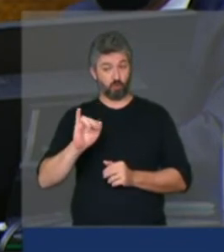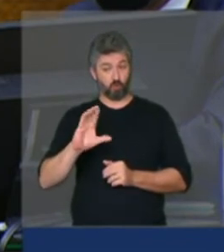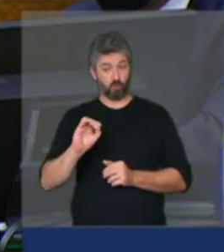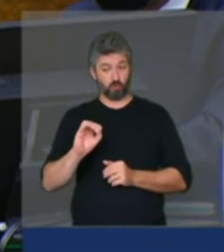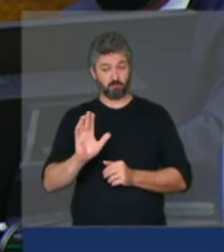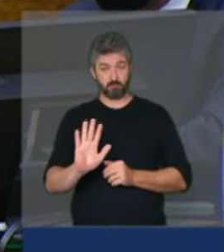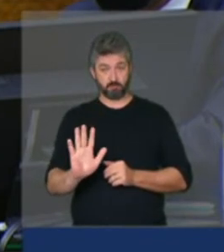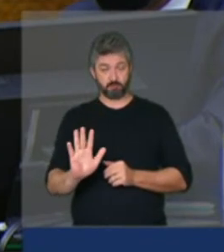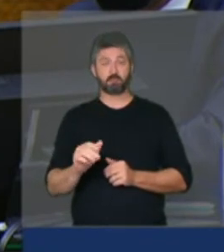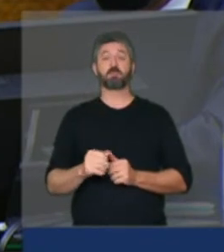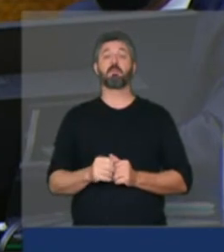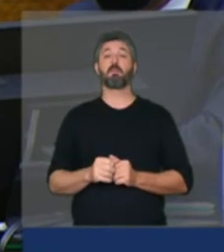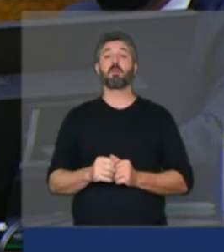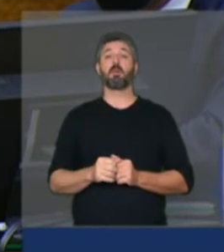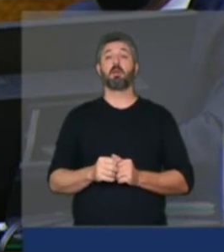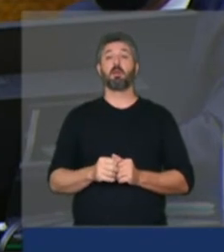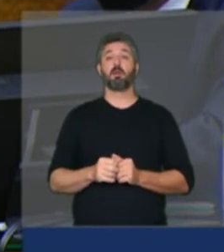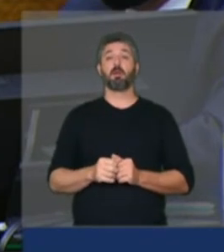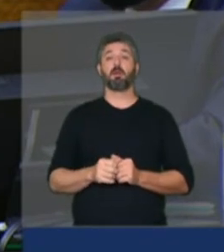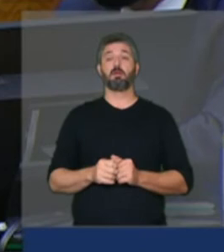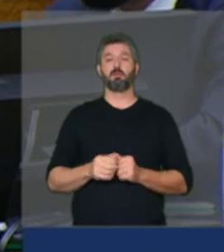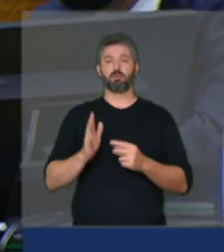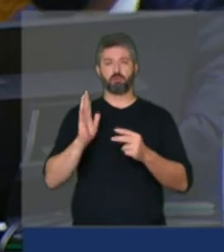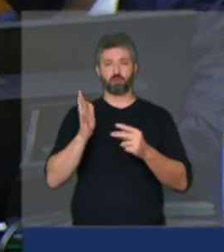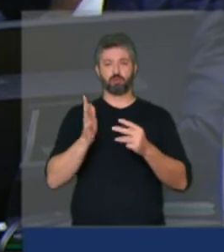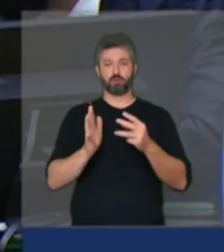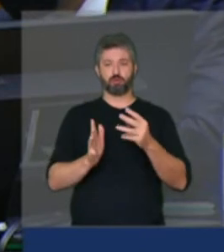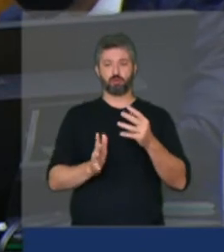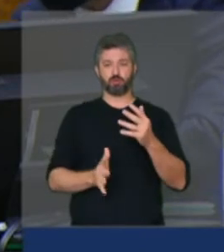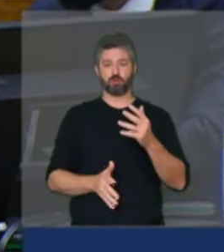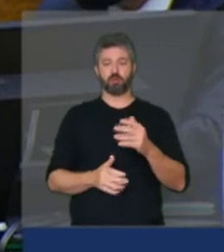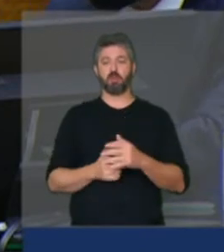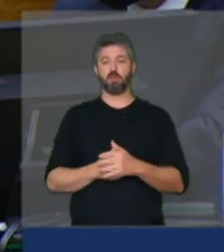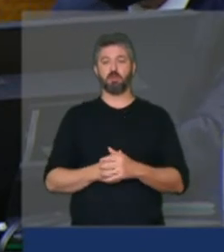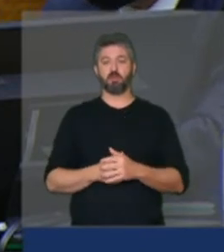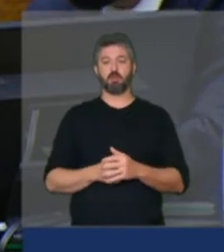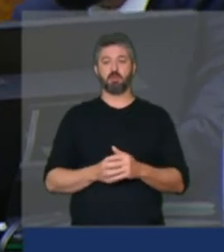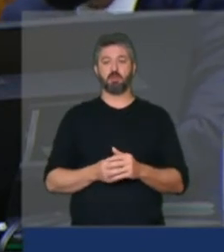OK. DEPUTADO REINHOLD STEPHANES JÁ FALOU. DEPUTADO... DEPUTADA, DEPUTADA LUIZA ERUNDINA ESTÁ MAIS NA